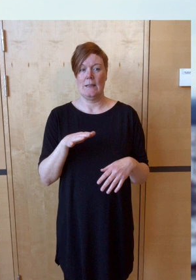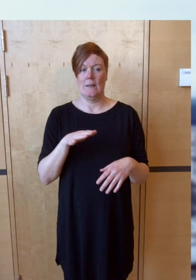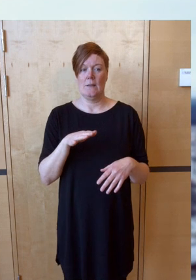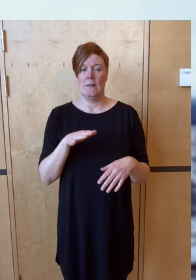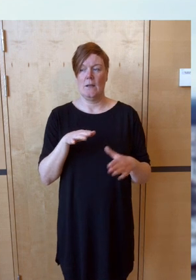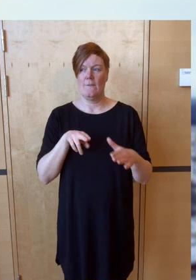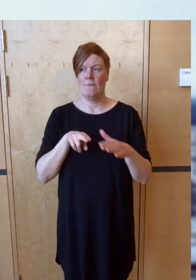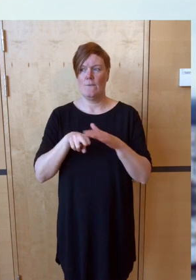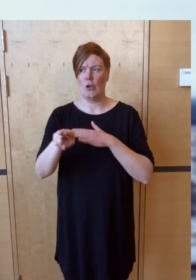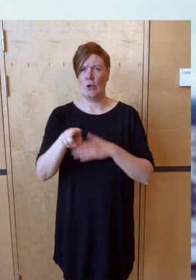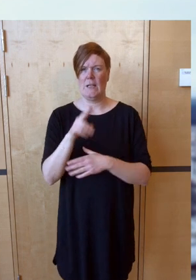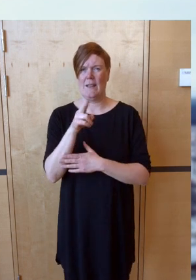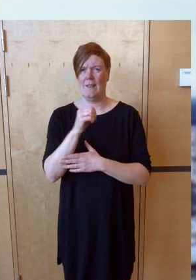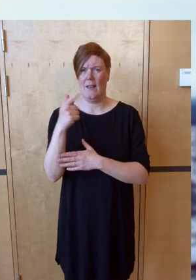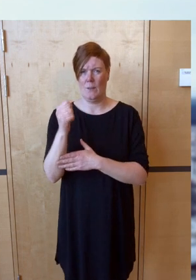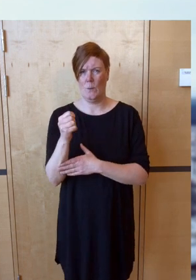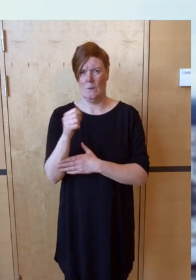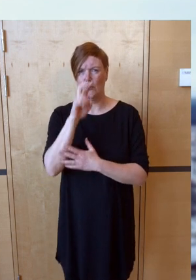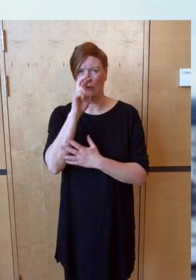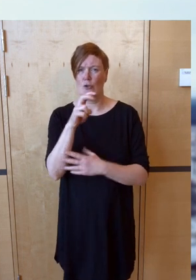Och det här är ju trendbrott sedan tidigare